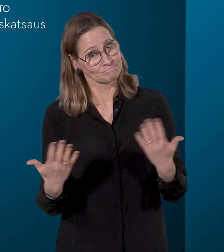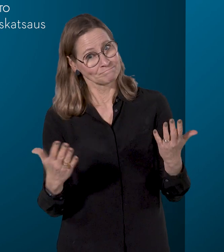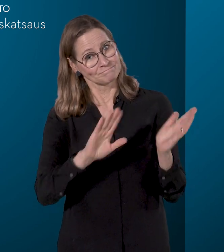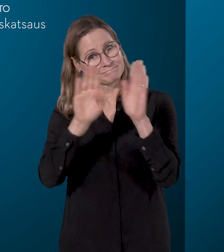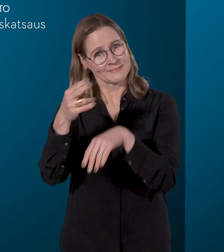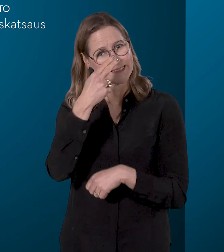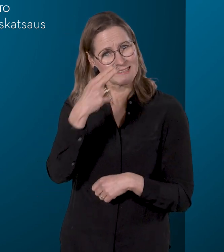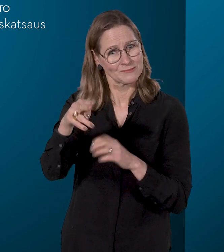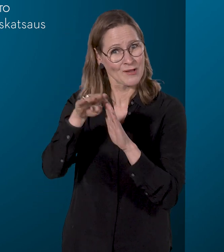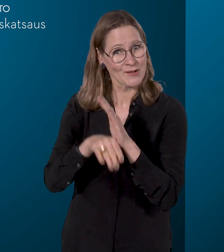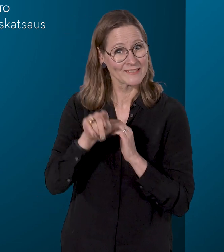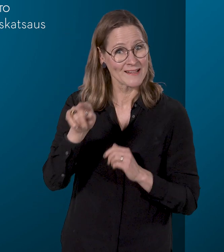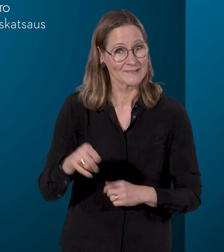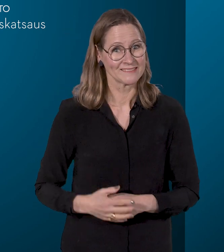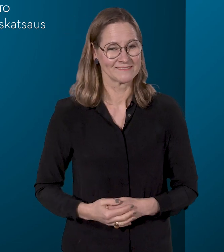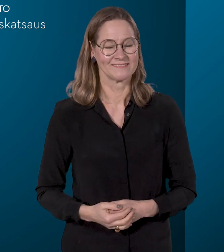Ei muuta kuin katsomaan!